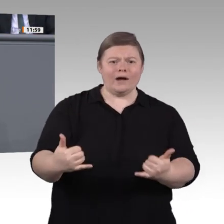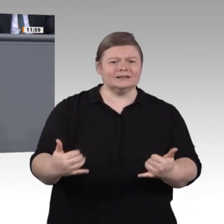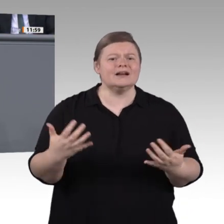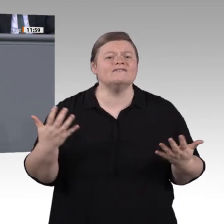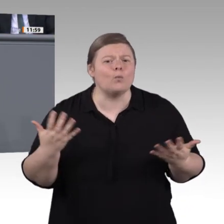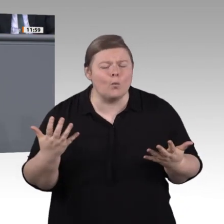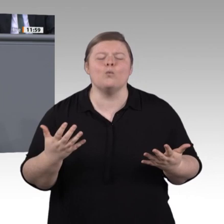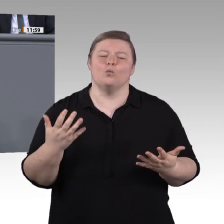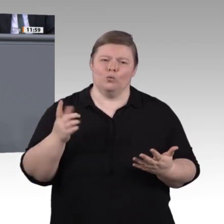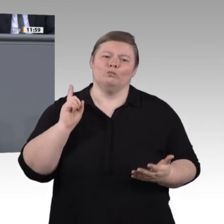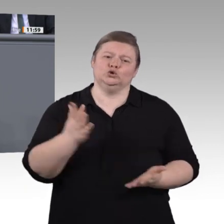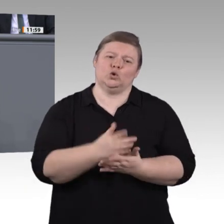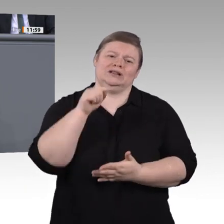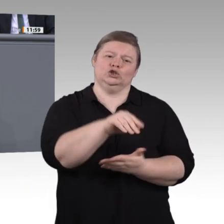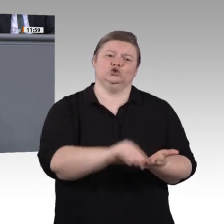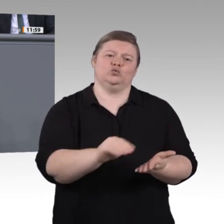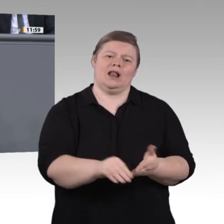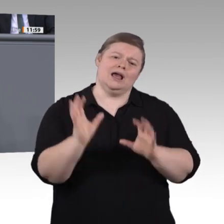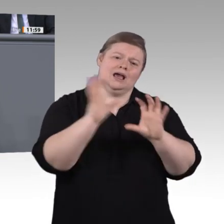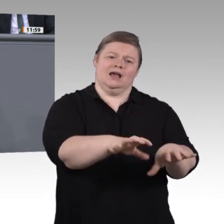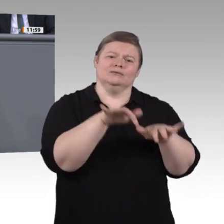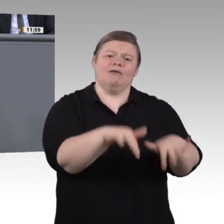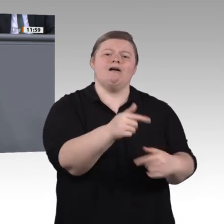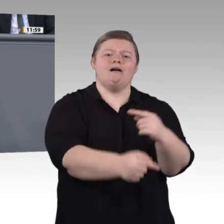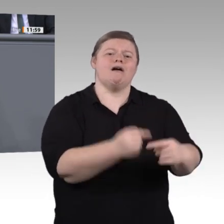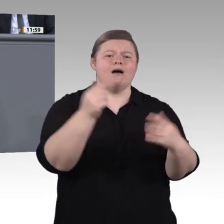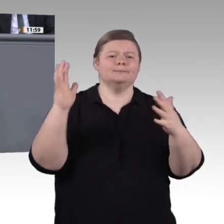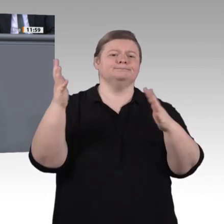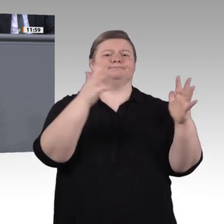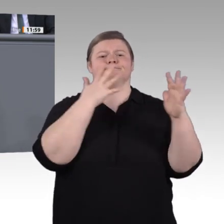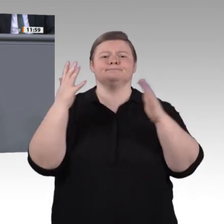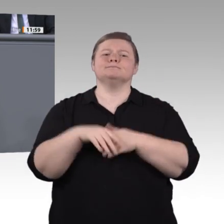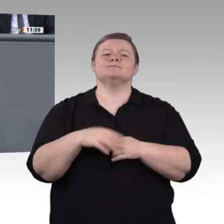der Portokasse. Haben Sie endlich den Mut zu mehr Innovation und zu einem Update der beruflichen Bildung.